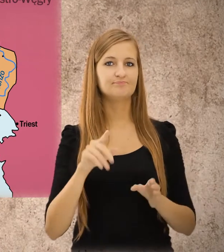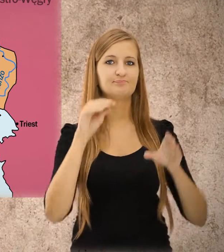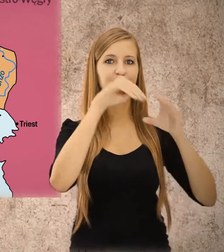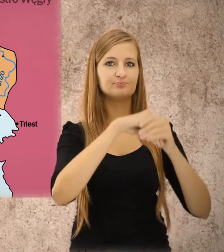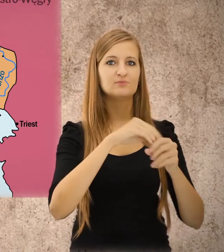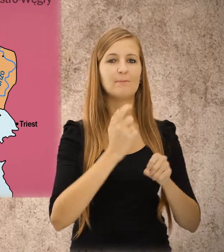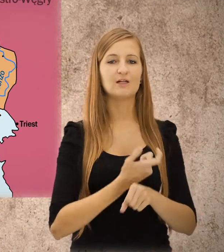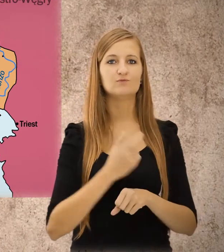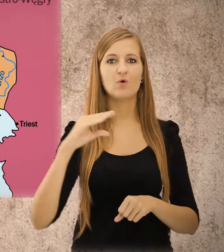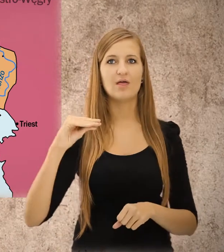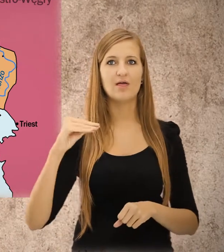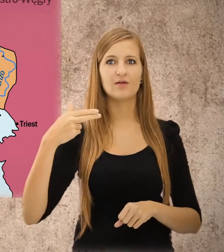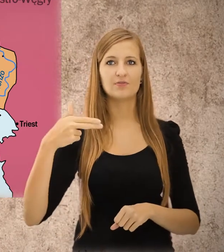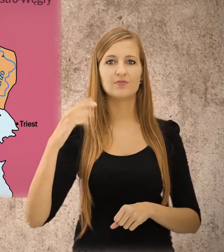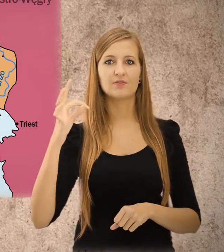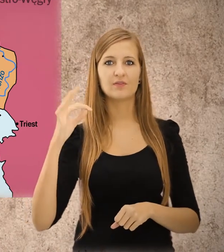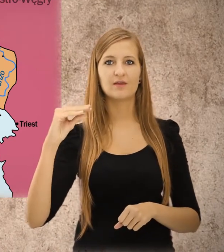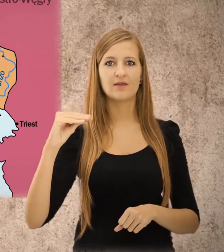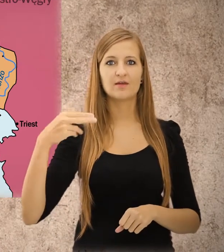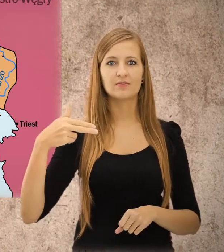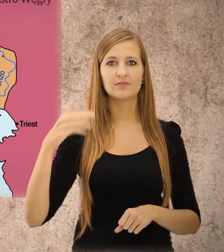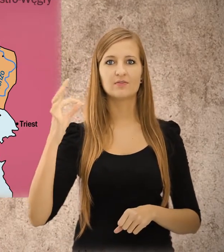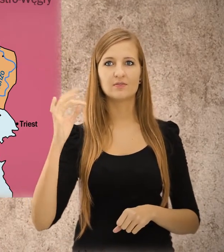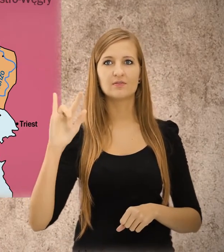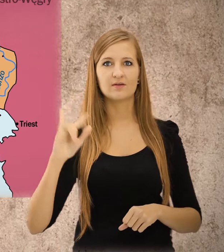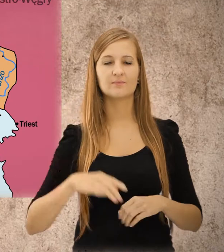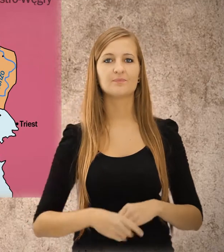przyłączyły się do Państw Ententy